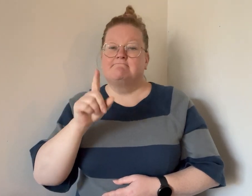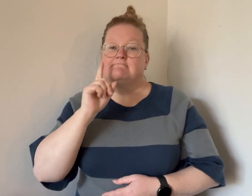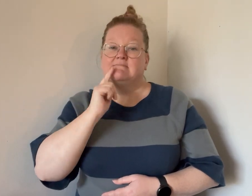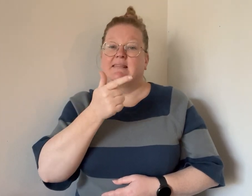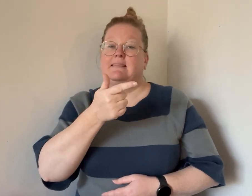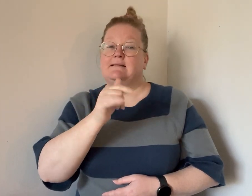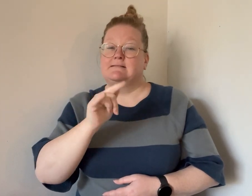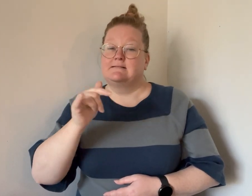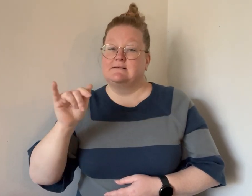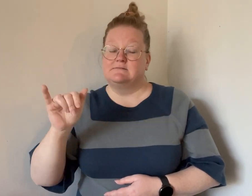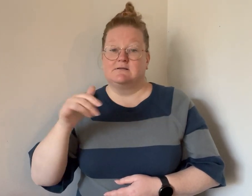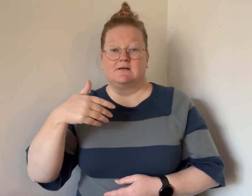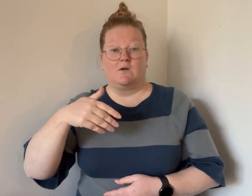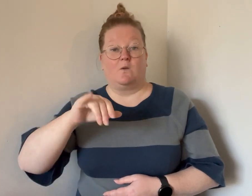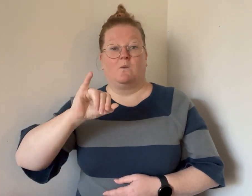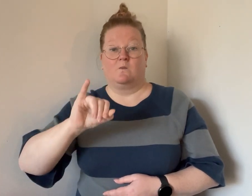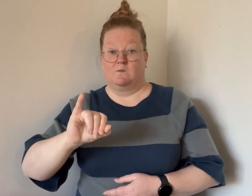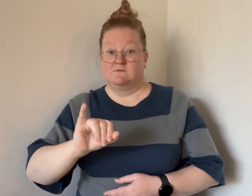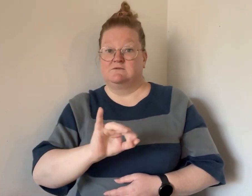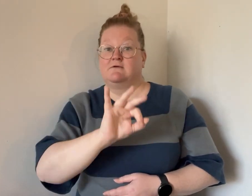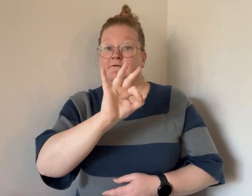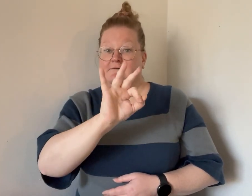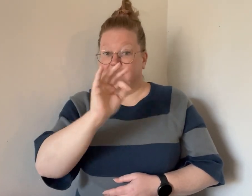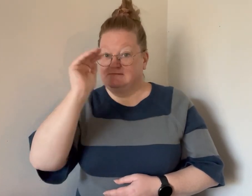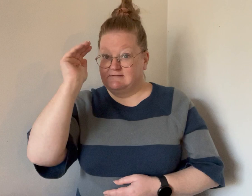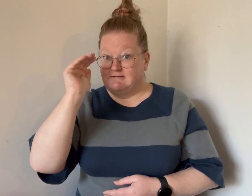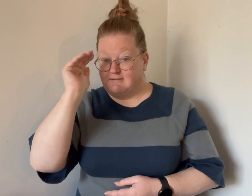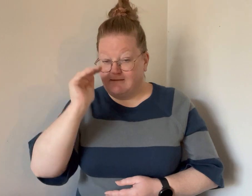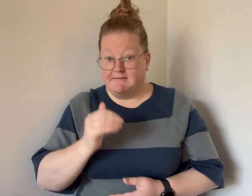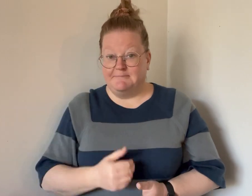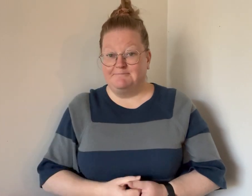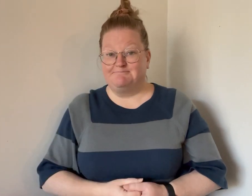Ryhmä kokoontuu tiistaisin klo 18-20.